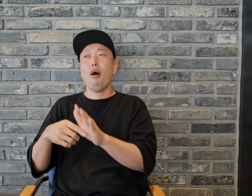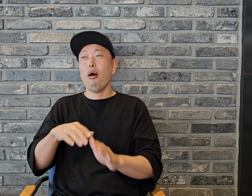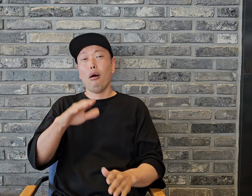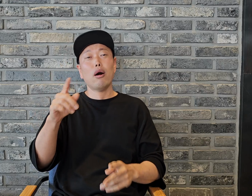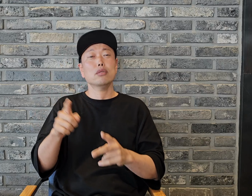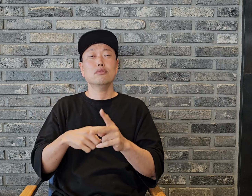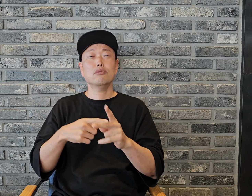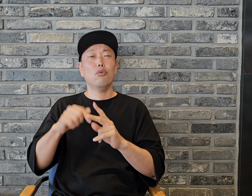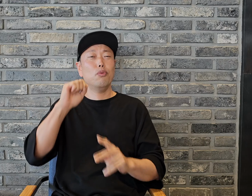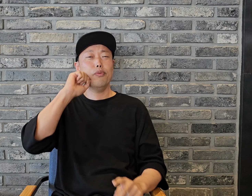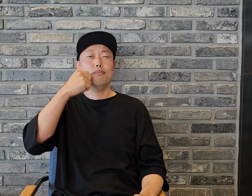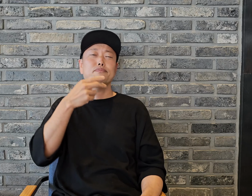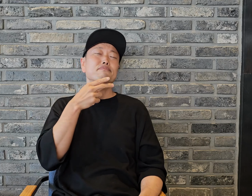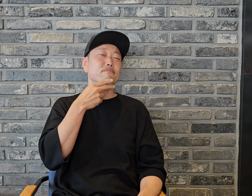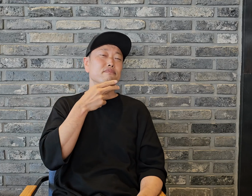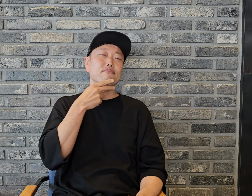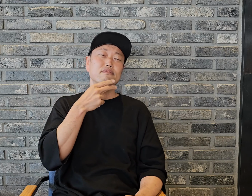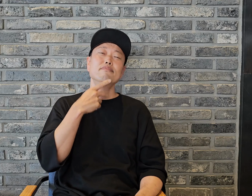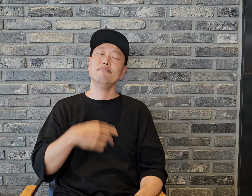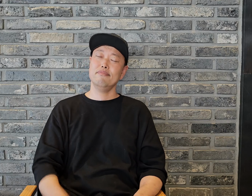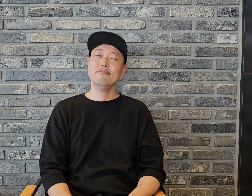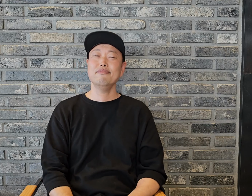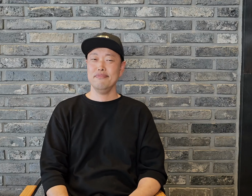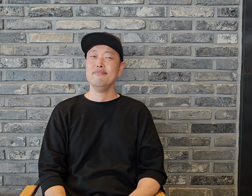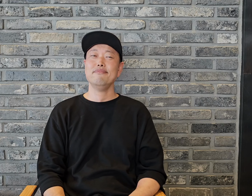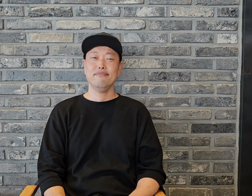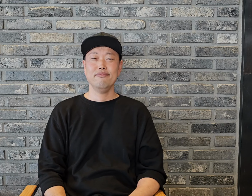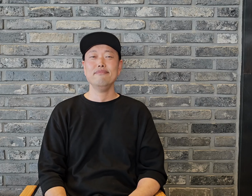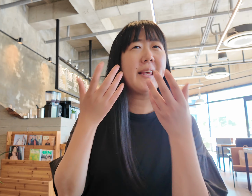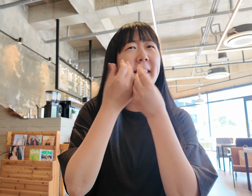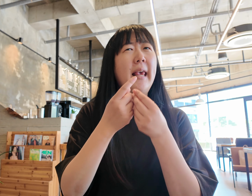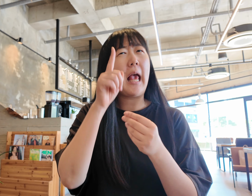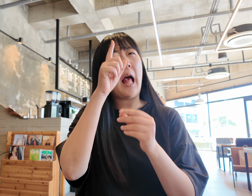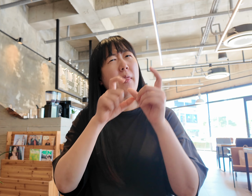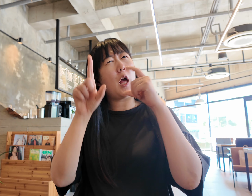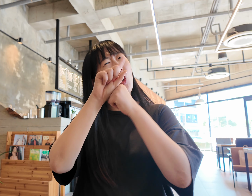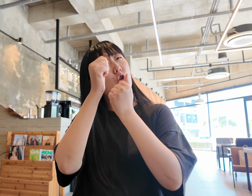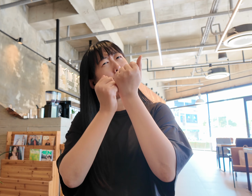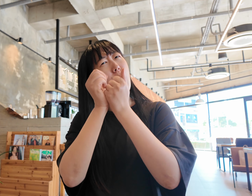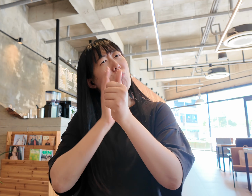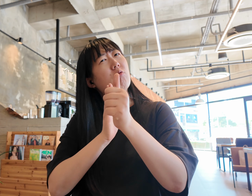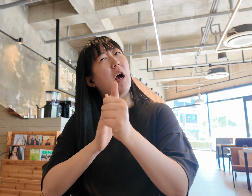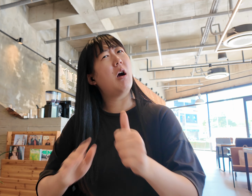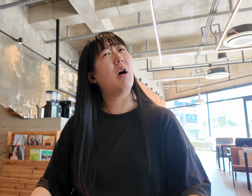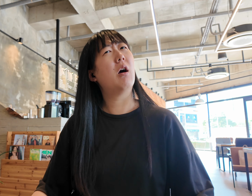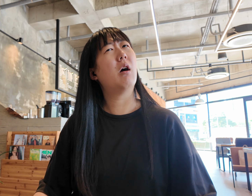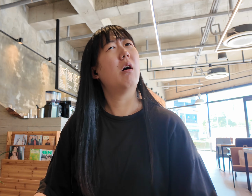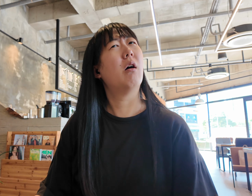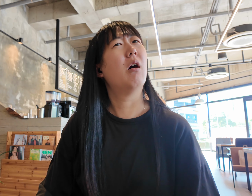모두 이해하는 데 어려움이 없어요 예를 하나만 더 들어서 설명해 주세요